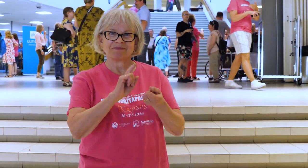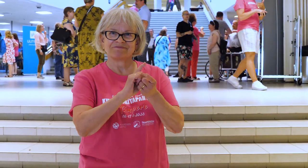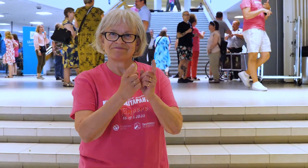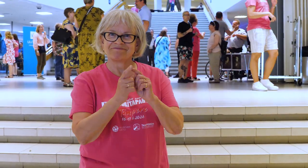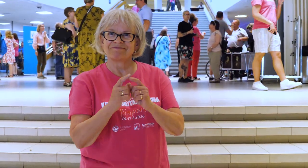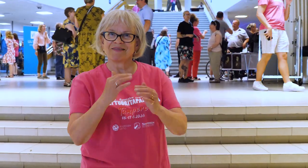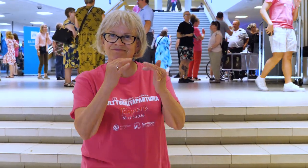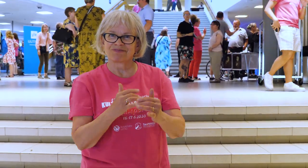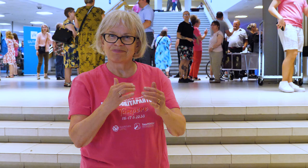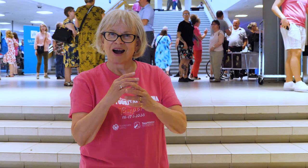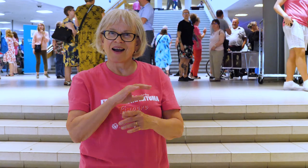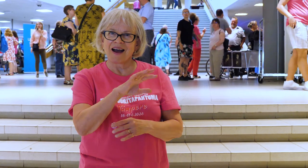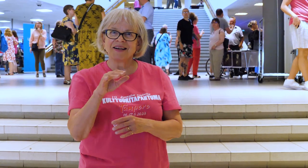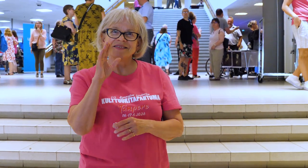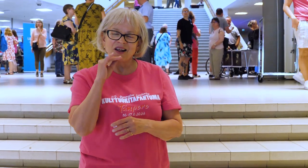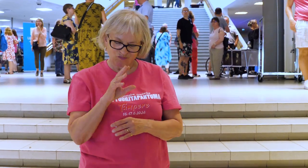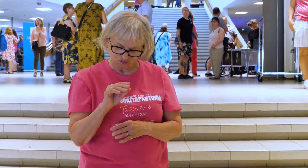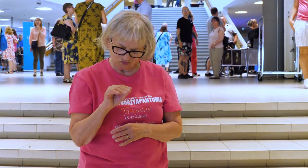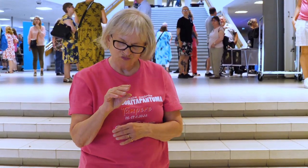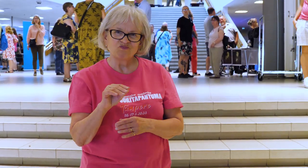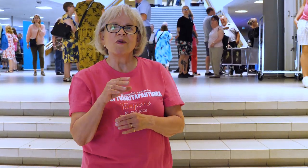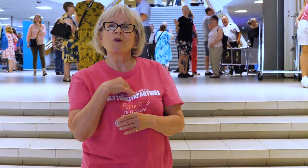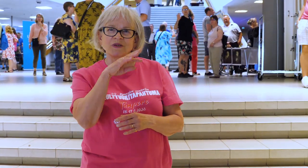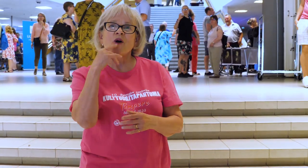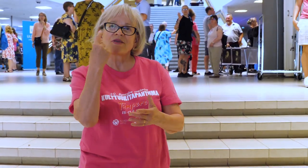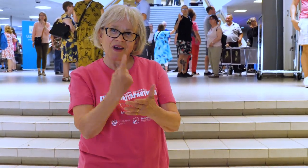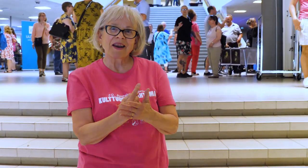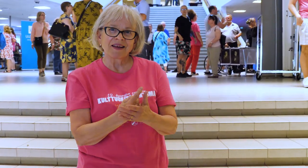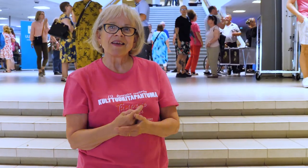minulle on tärkeää päästä tapaamaan muita viittomakielisiä senioreita.